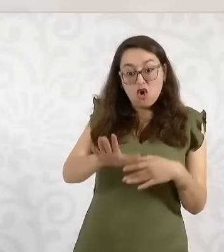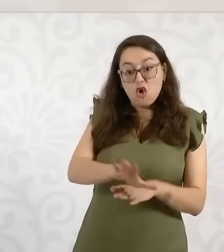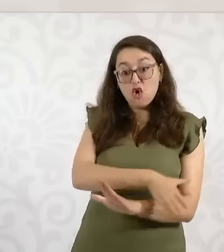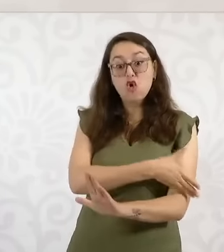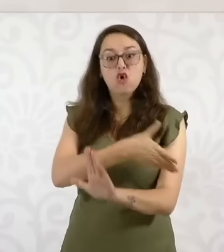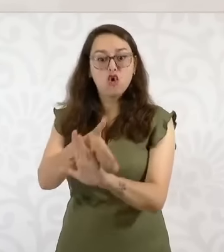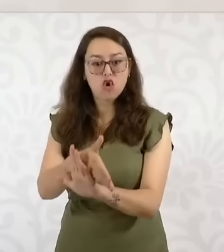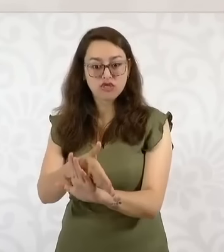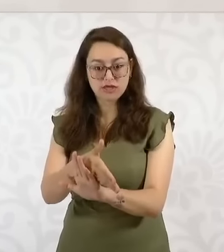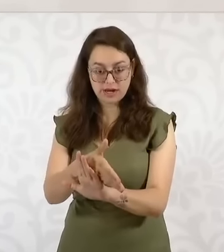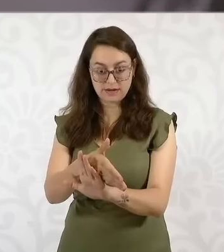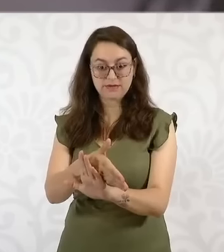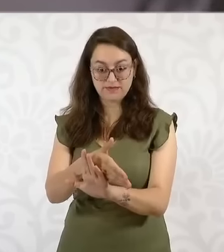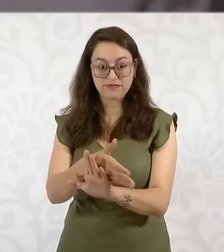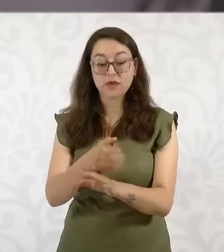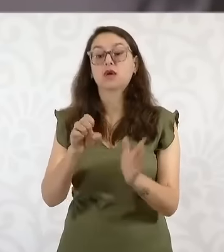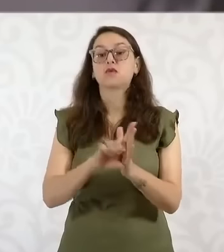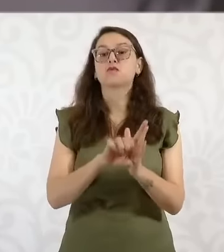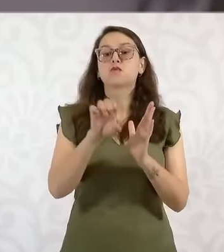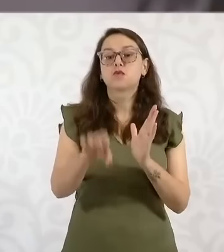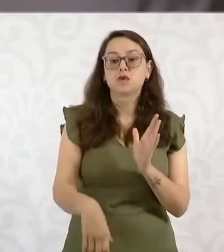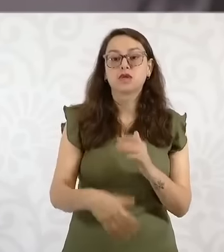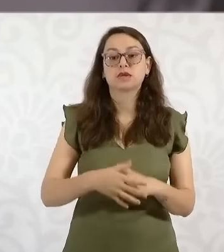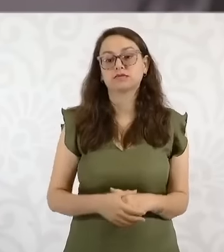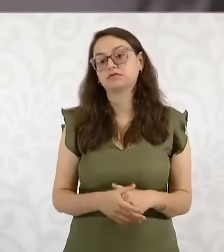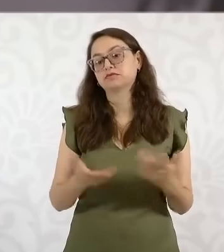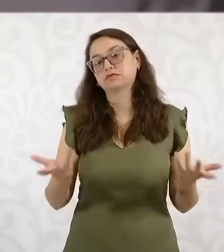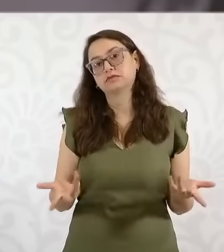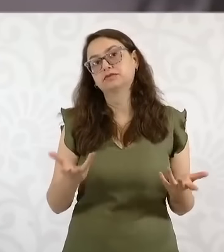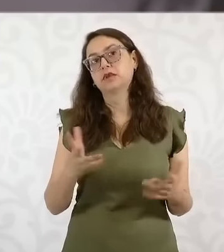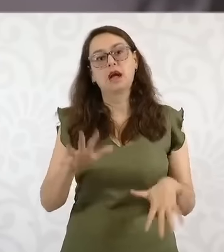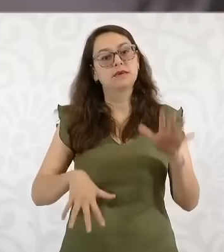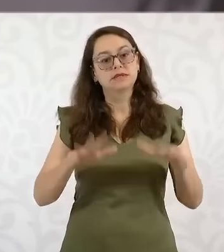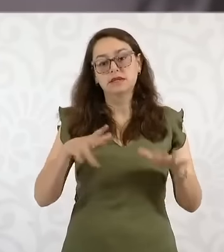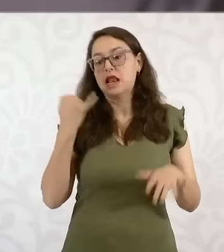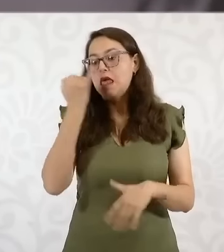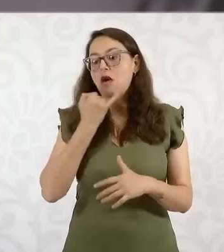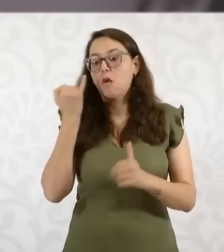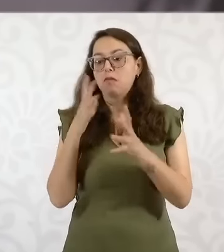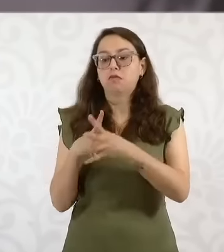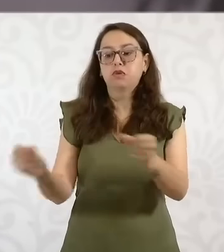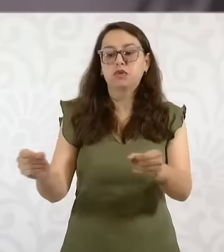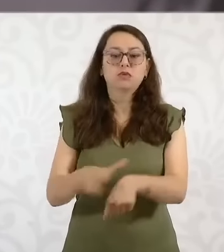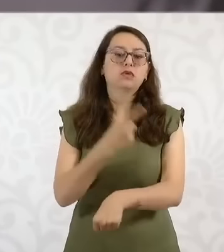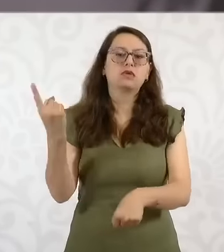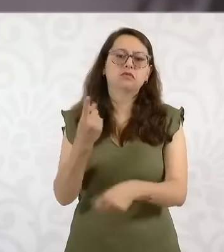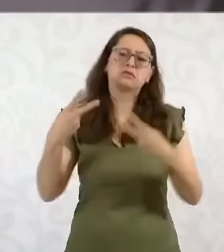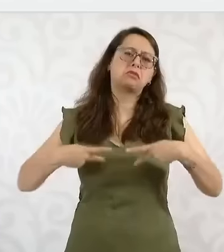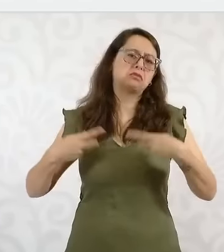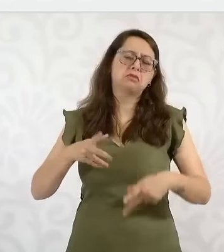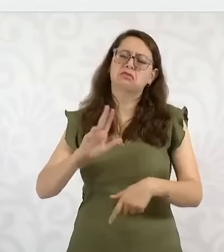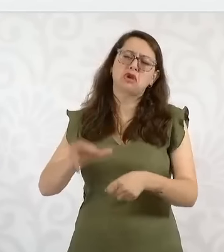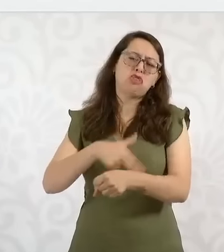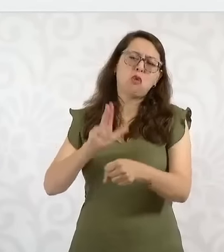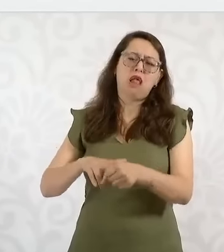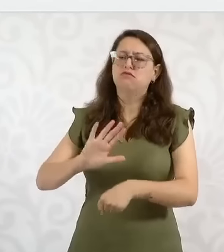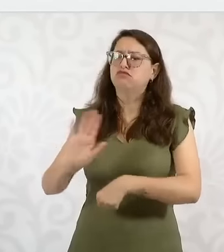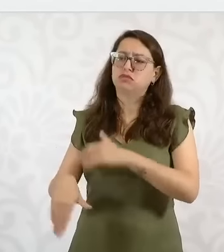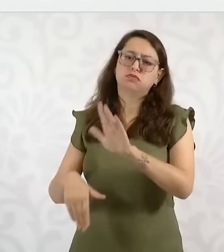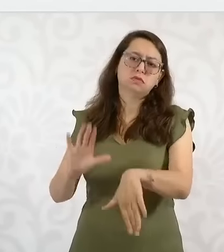personas que hablan una lengua por otras razones? Pero si hay una situación en donde deliberadamente